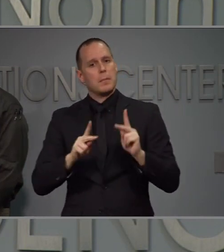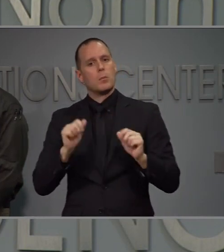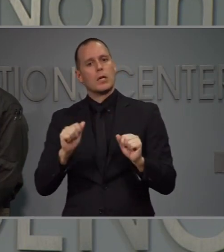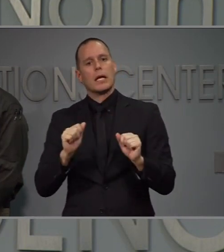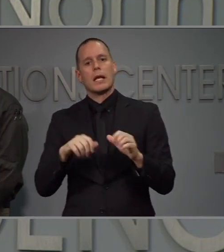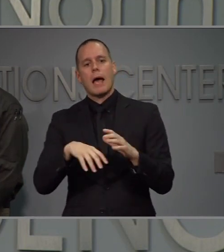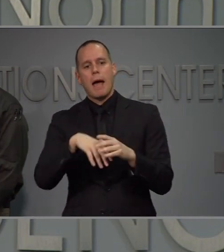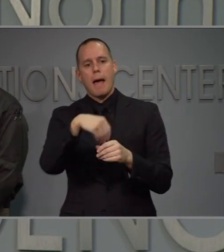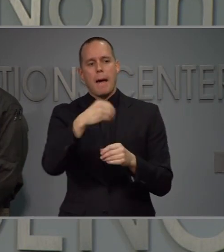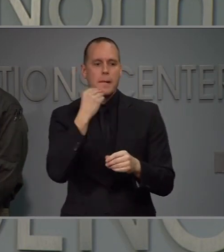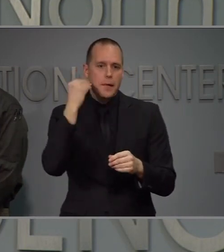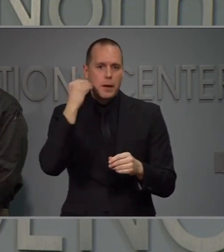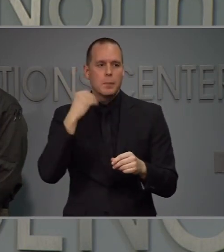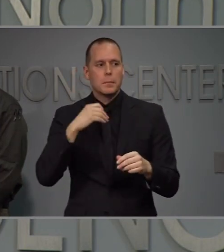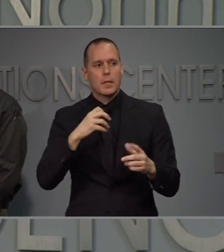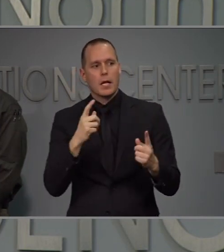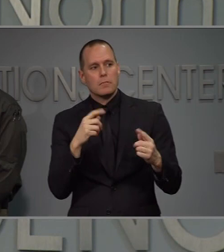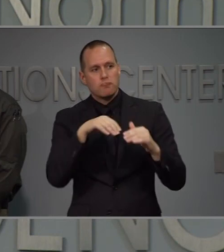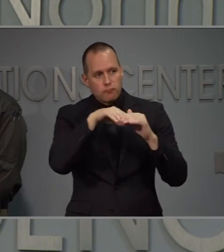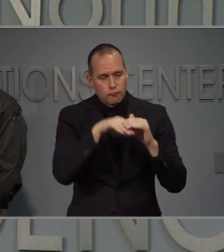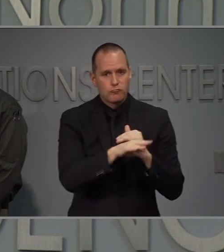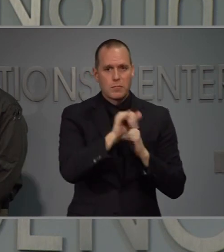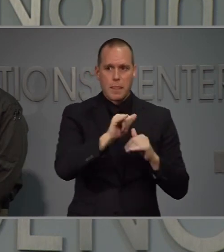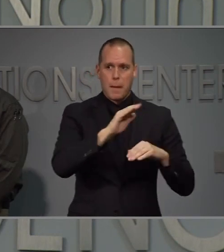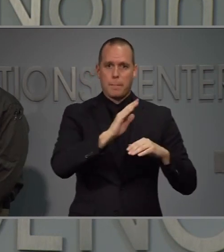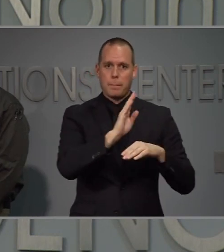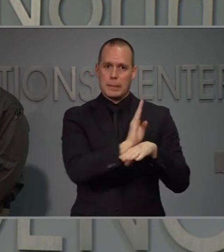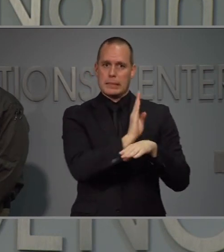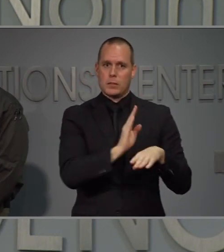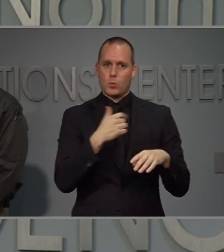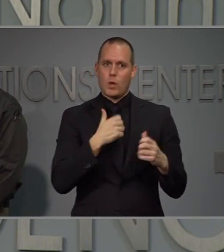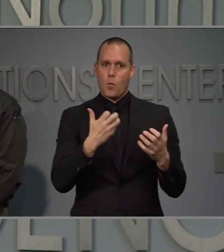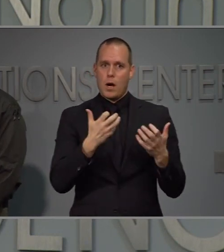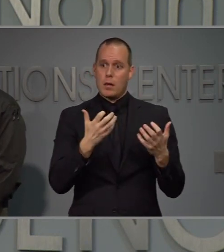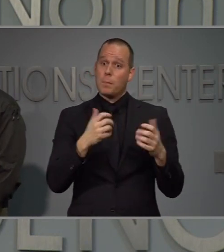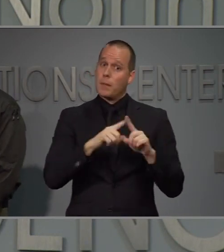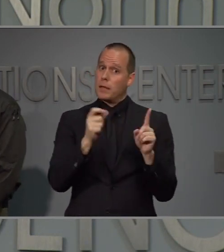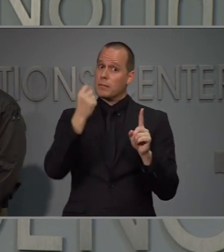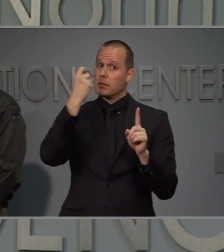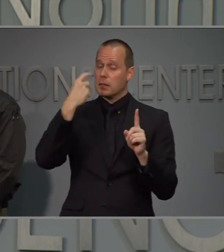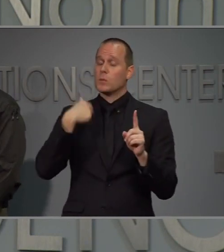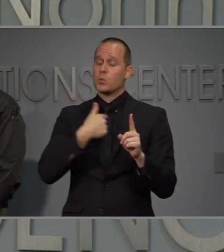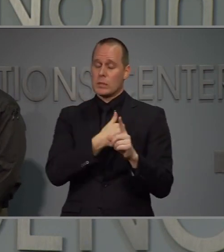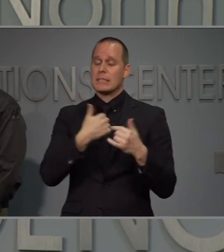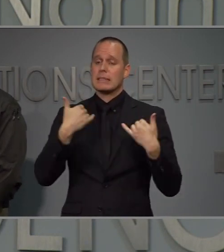oportunidades para que las personas pueden salir de casa y